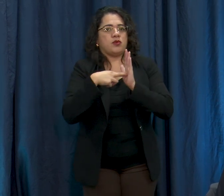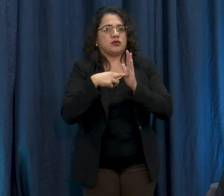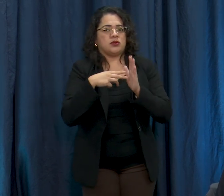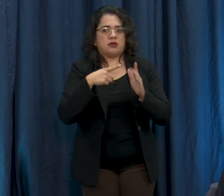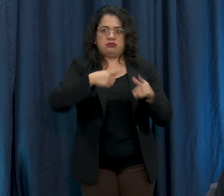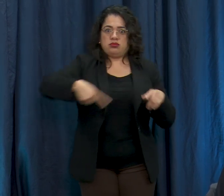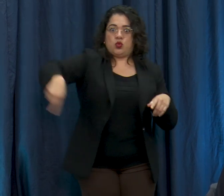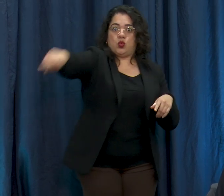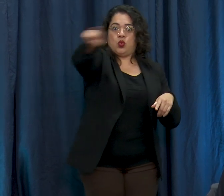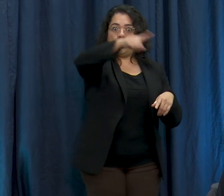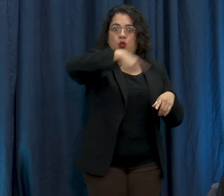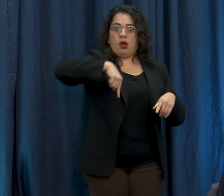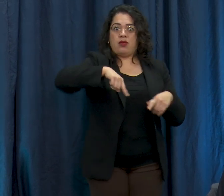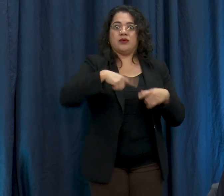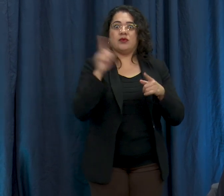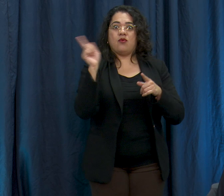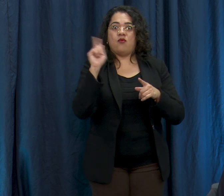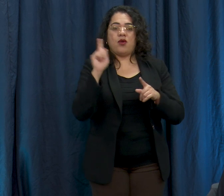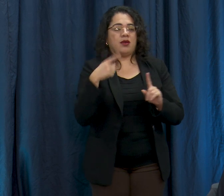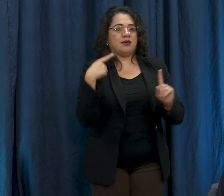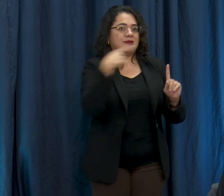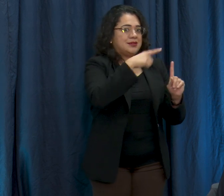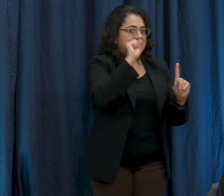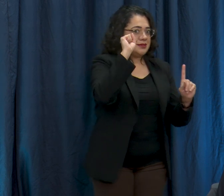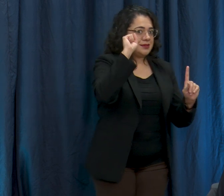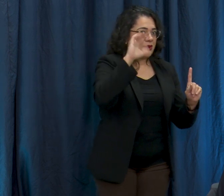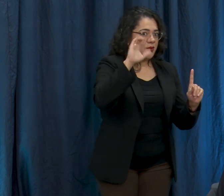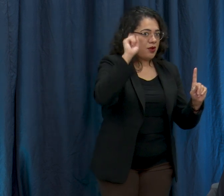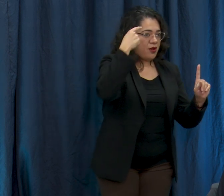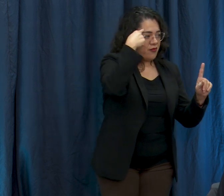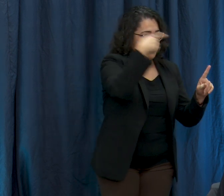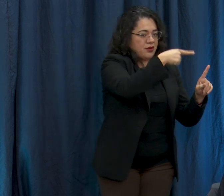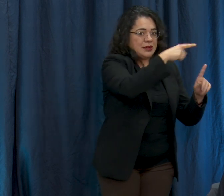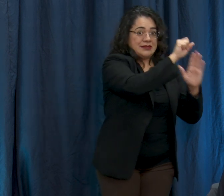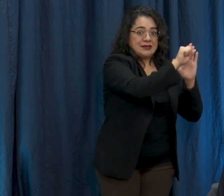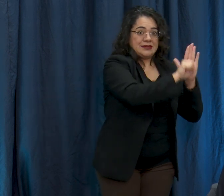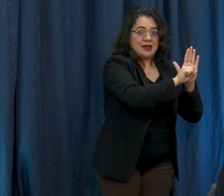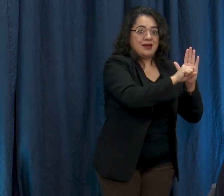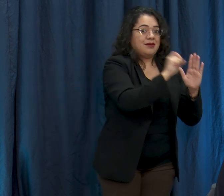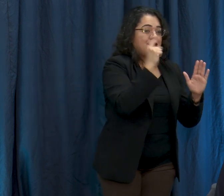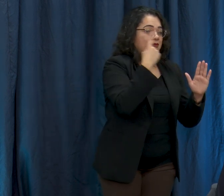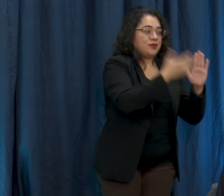nosotros en el estado en Sacramento de en el estado de California a parte de